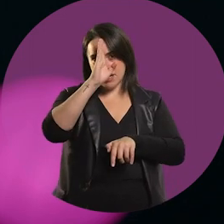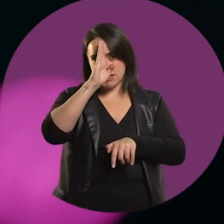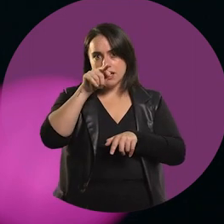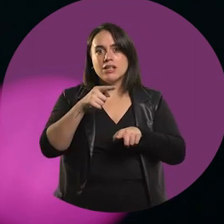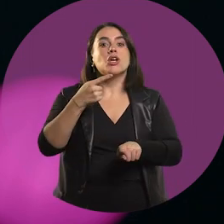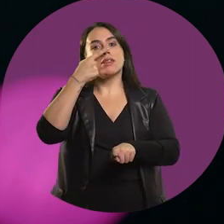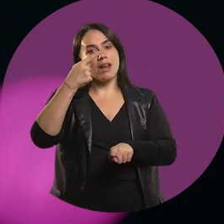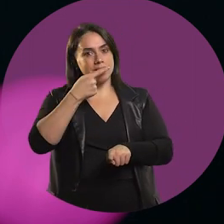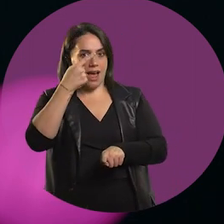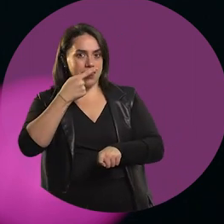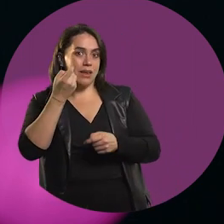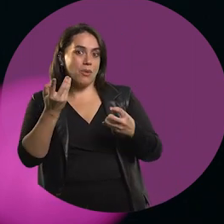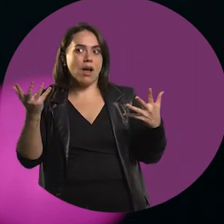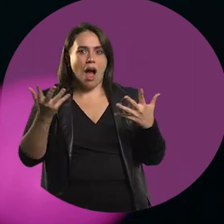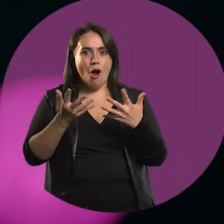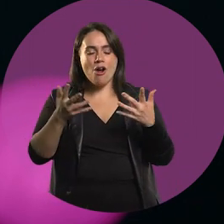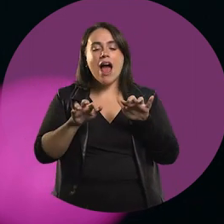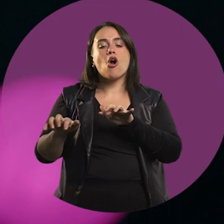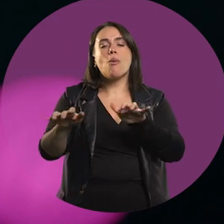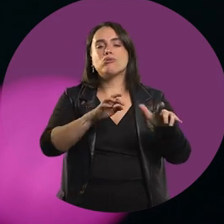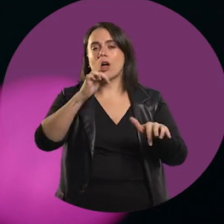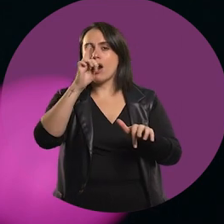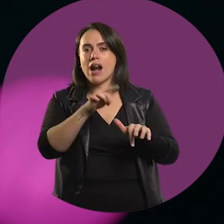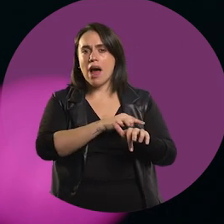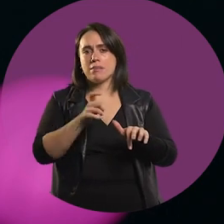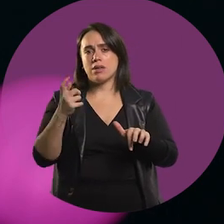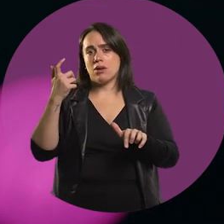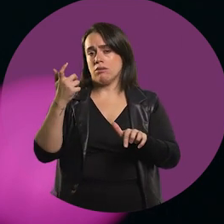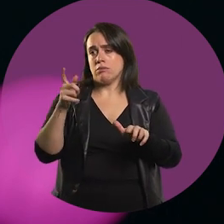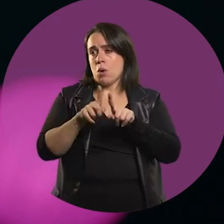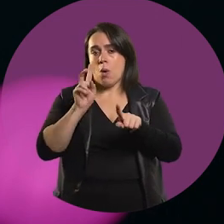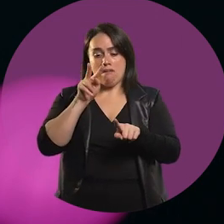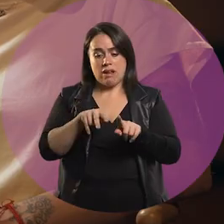lo cual estuvo bueno porque ahora escribo muy rápido en computadora y sin mirar, claramente.